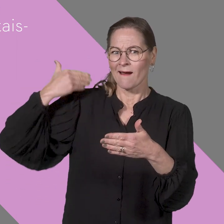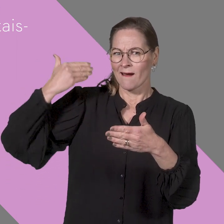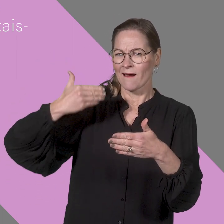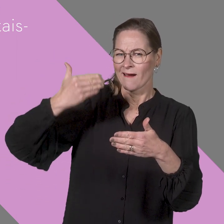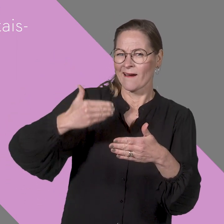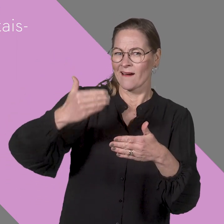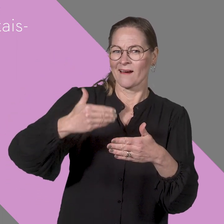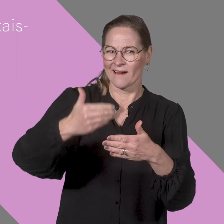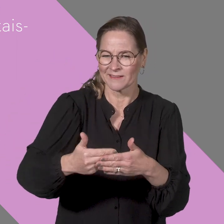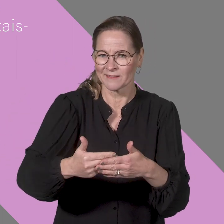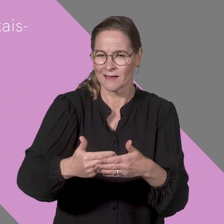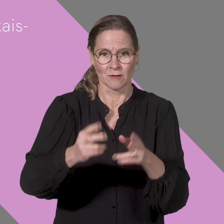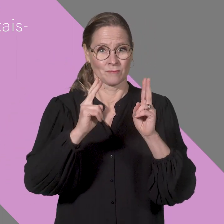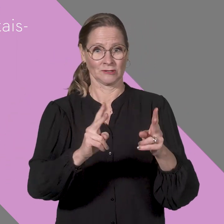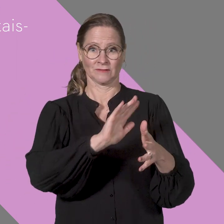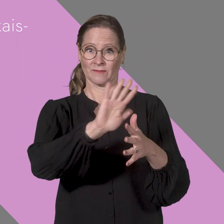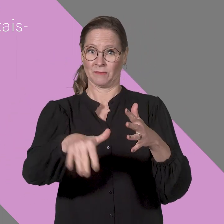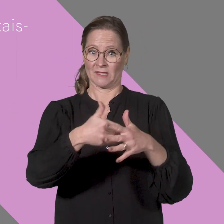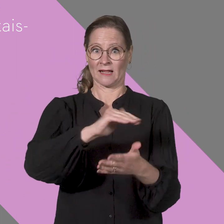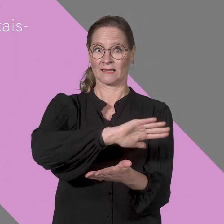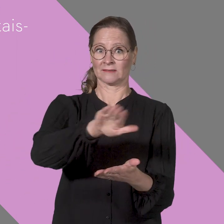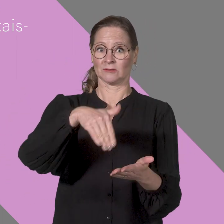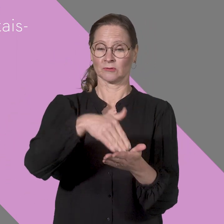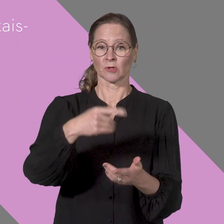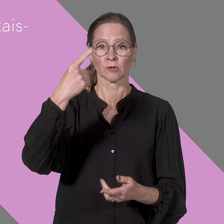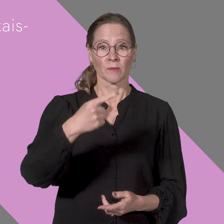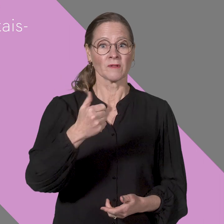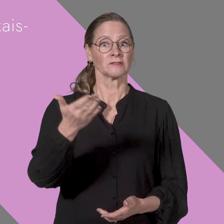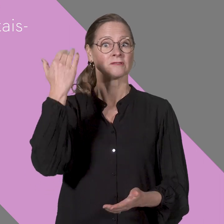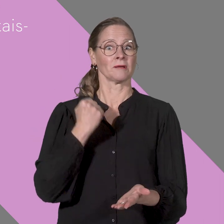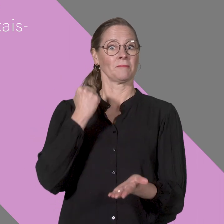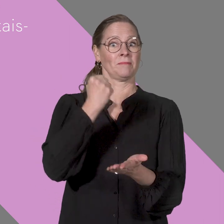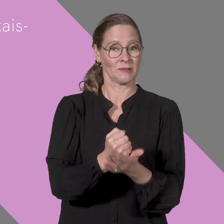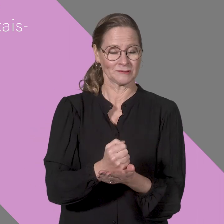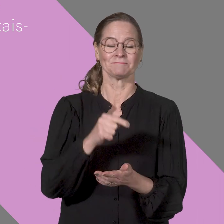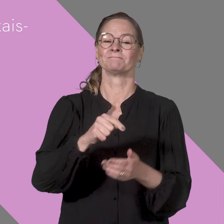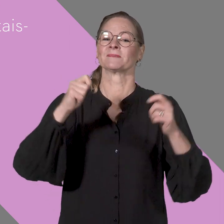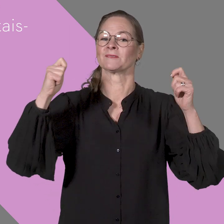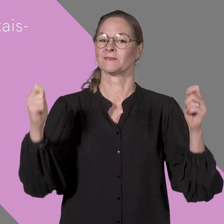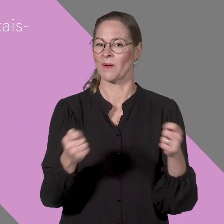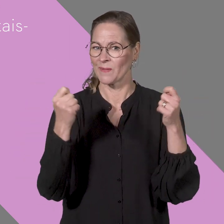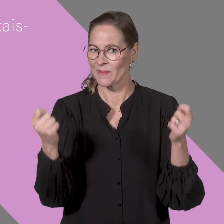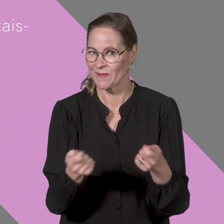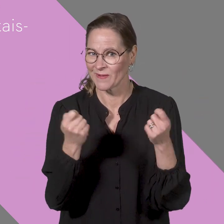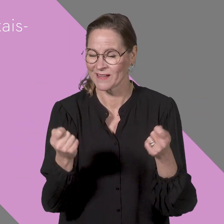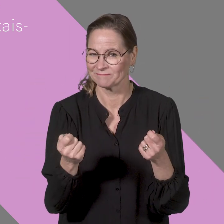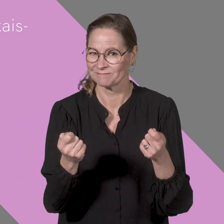vaiheikasta taivalta ja juhlistettiin 10 vuotta sitten perustettua - Viittomakielen keskusta.